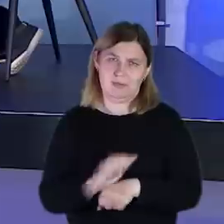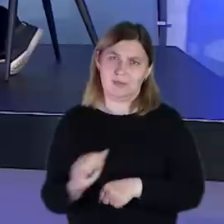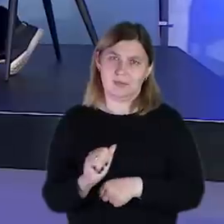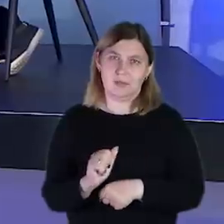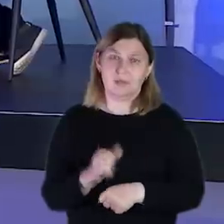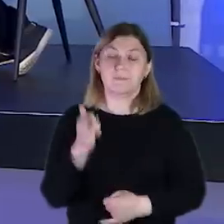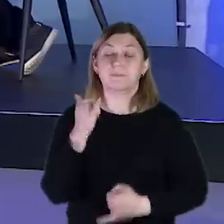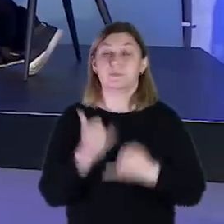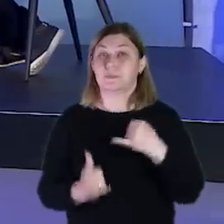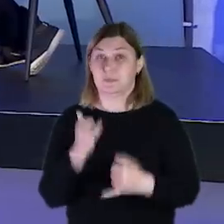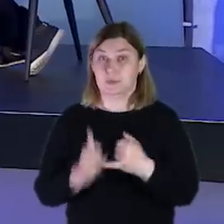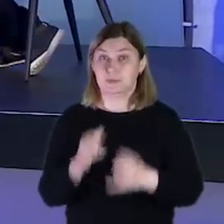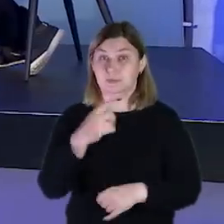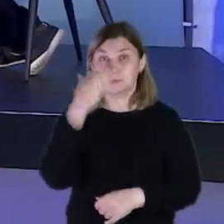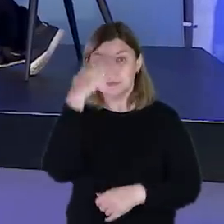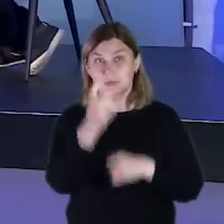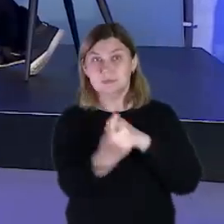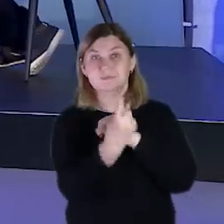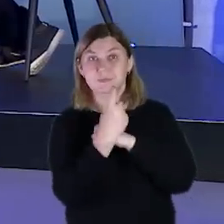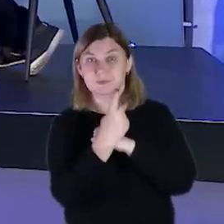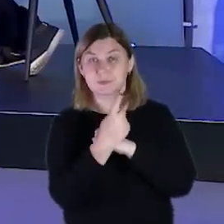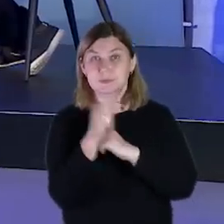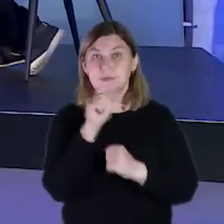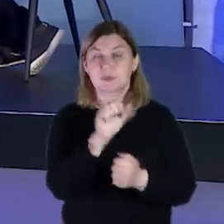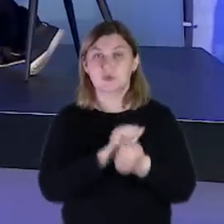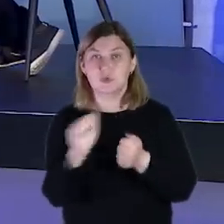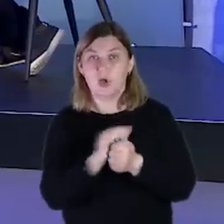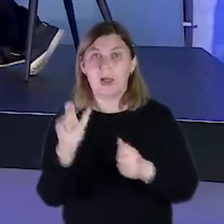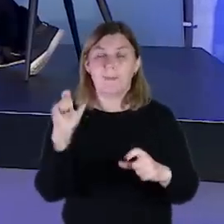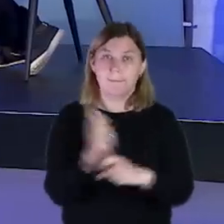i jeśli tego agenta obcego wywiadu, szkodzącego państwu i jego strukturom,